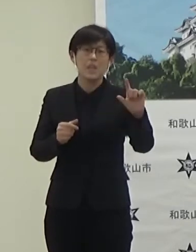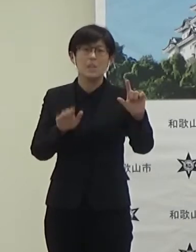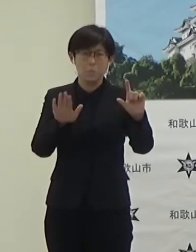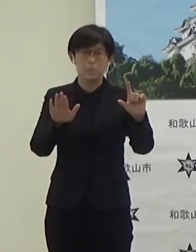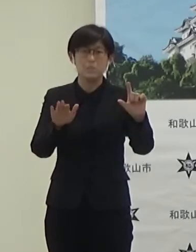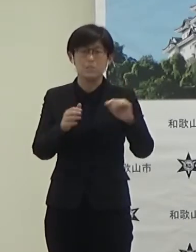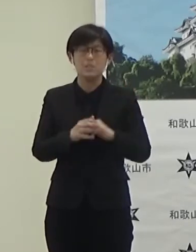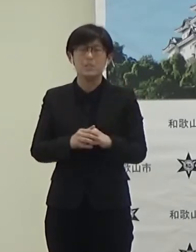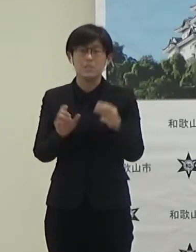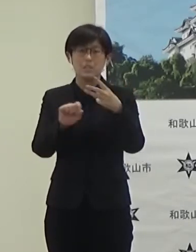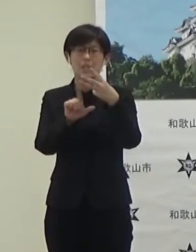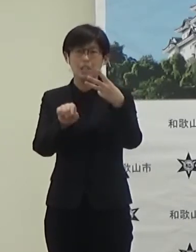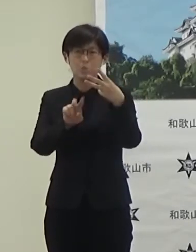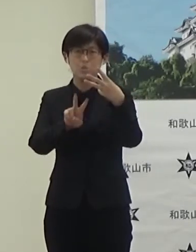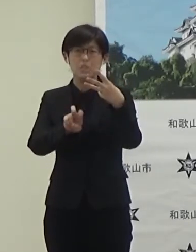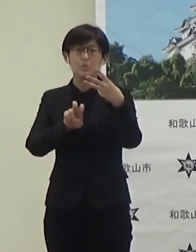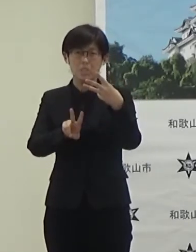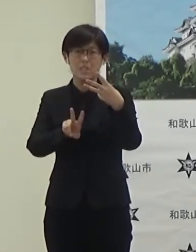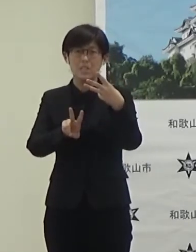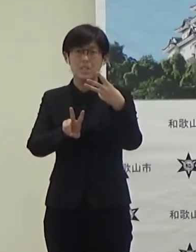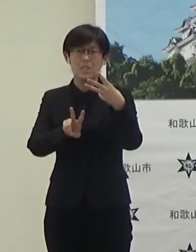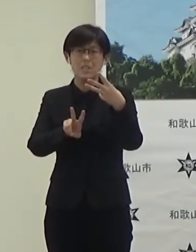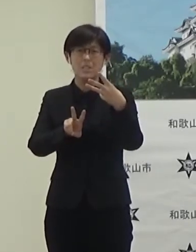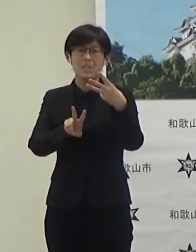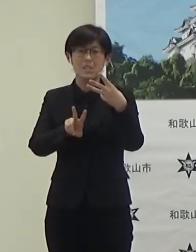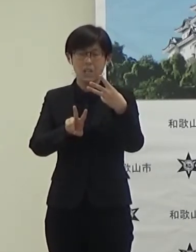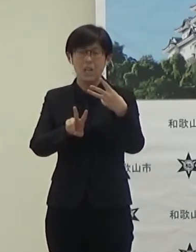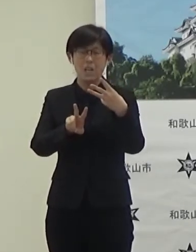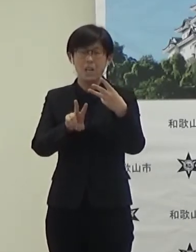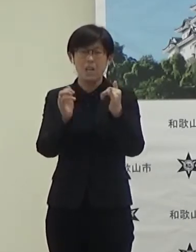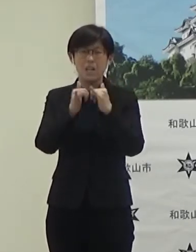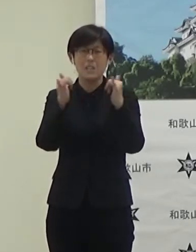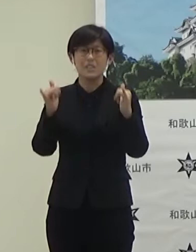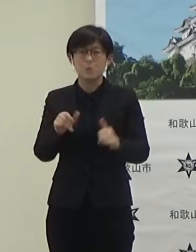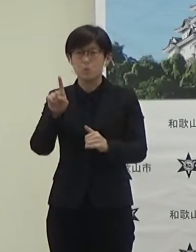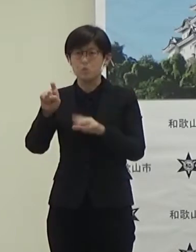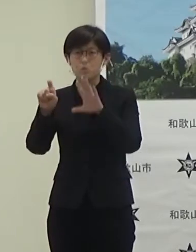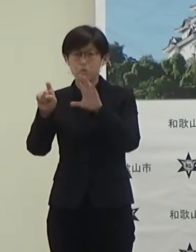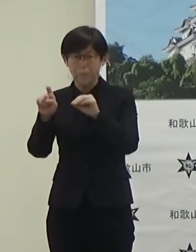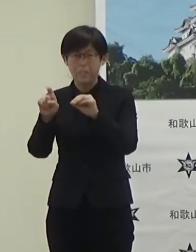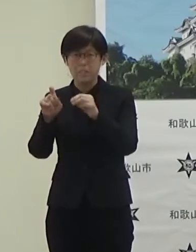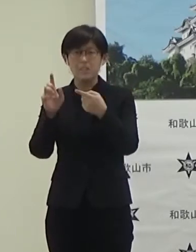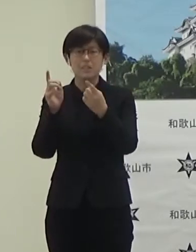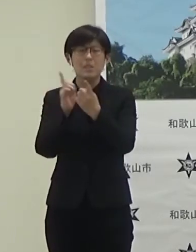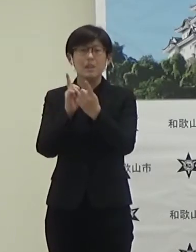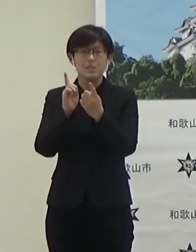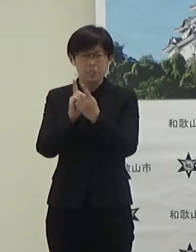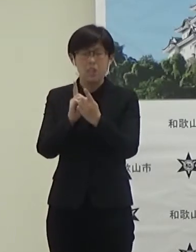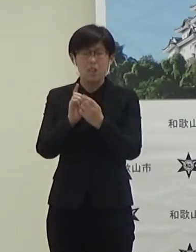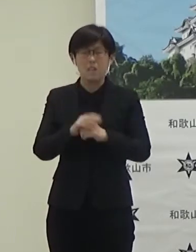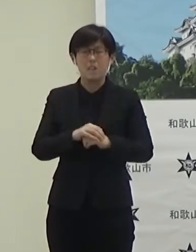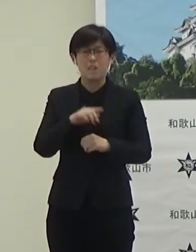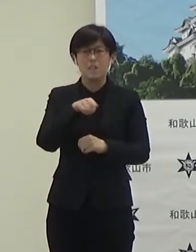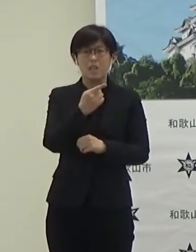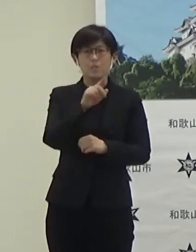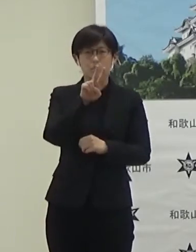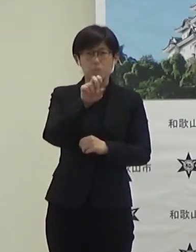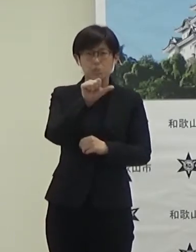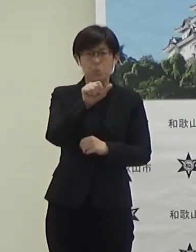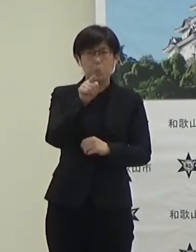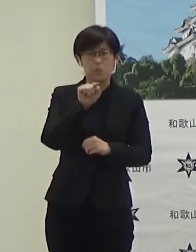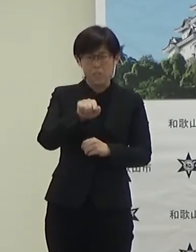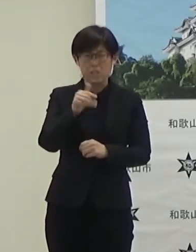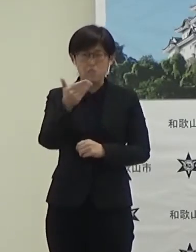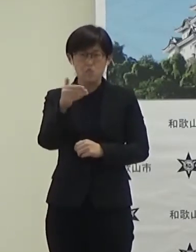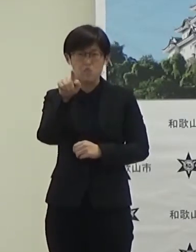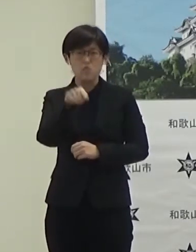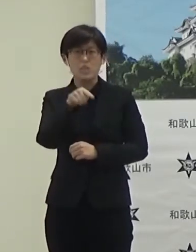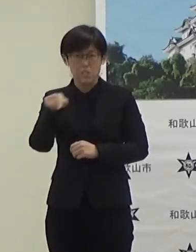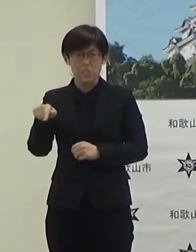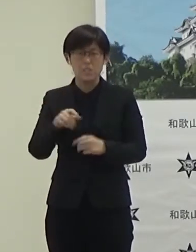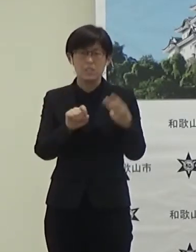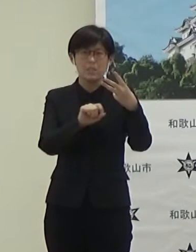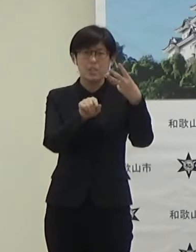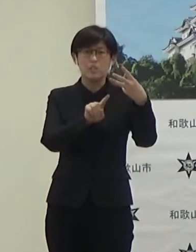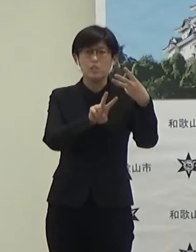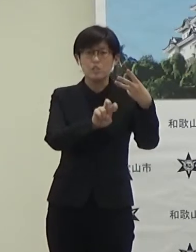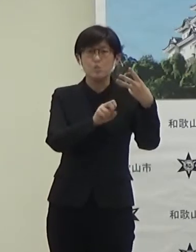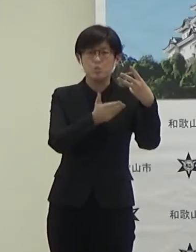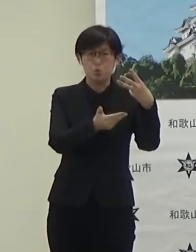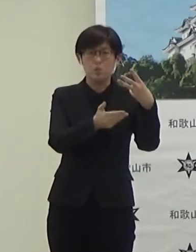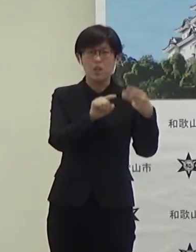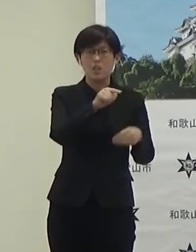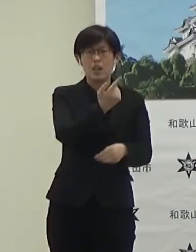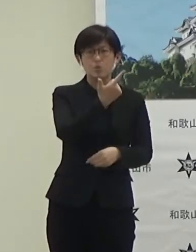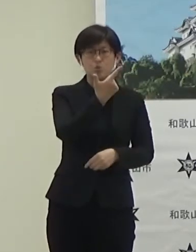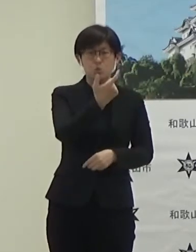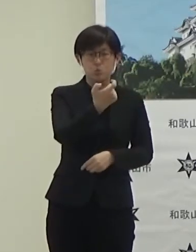3月22日の人口10万人あたり直近1週間が125.9人、それが3月29日では168.9人と。